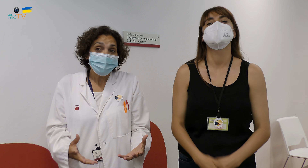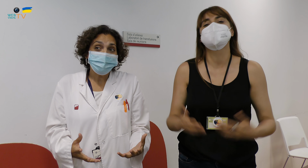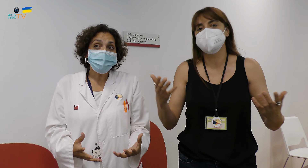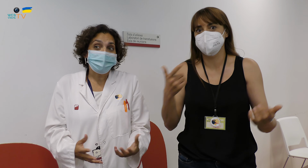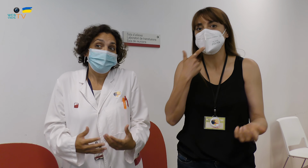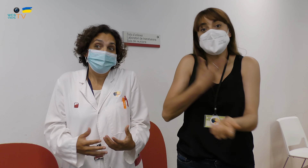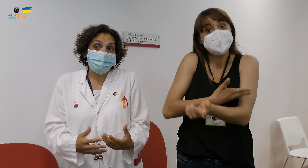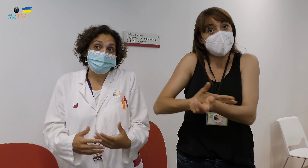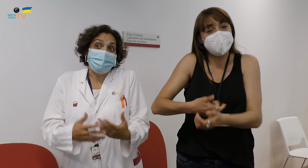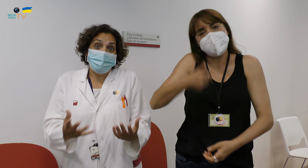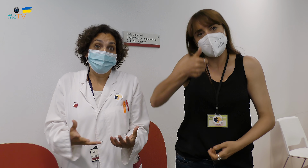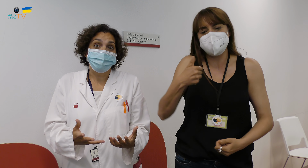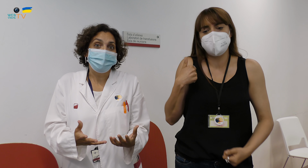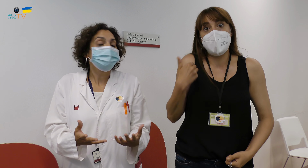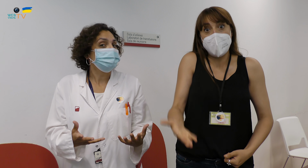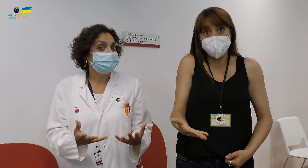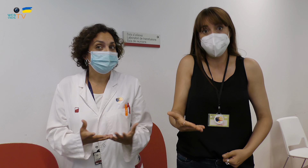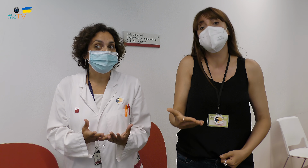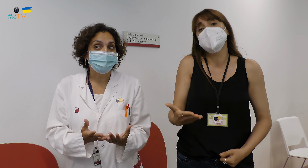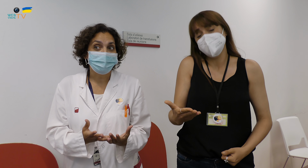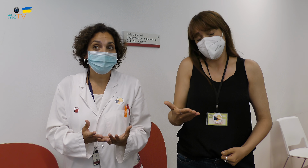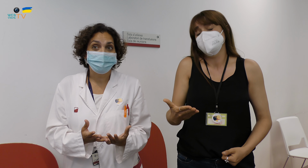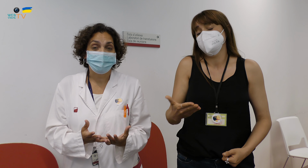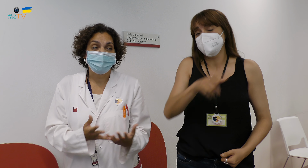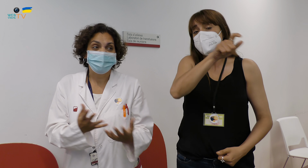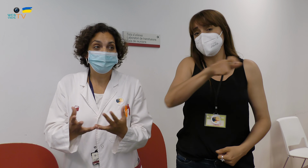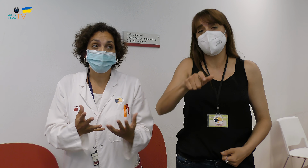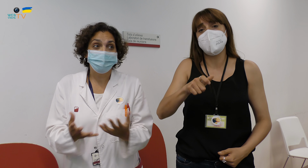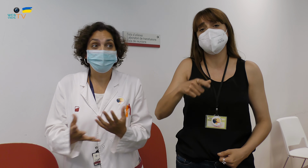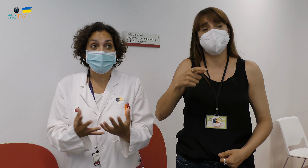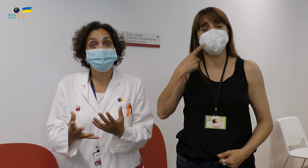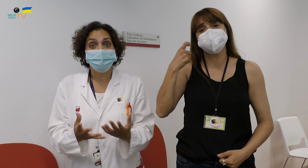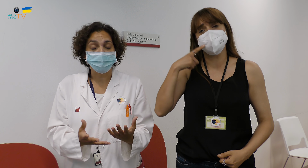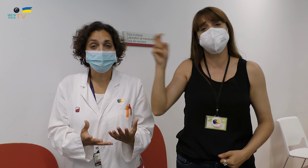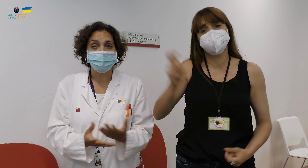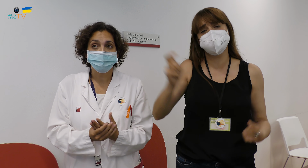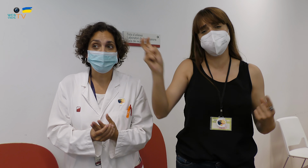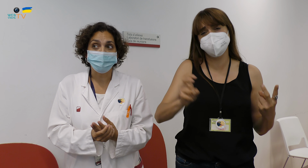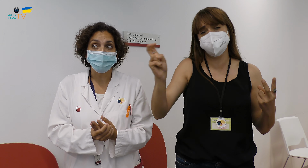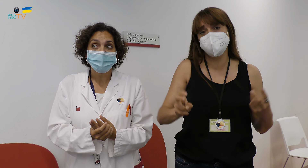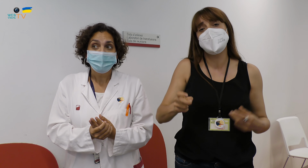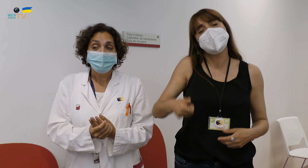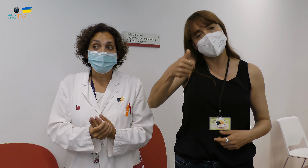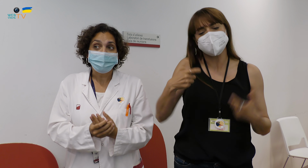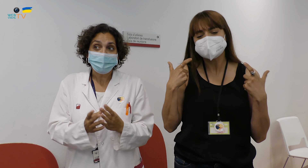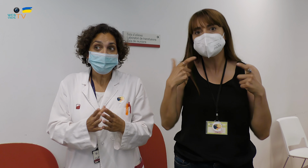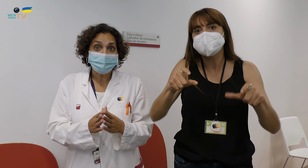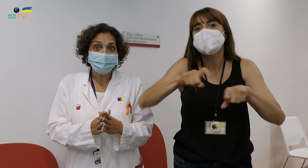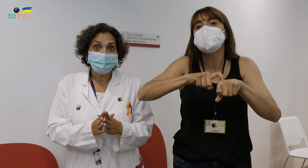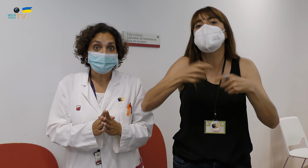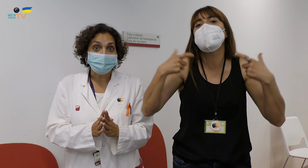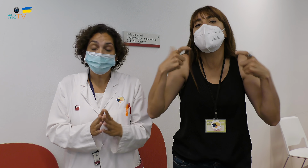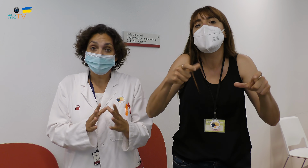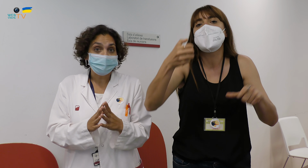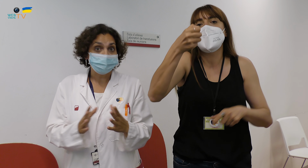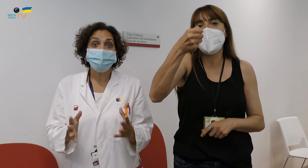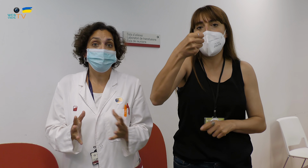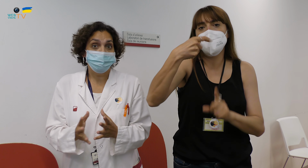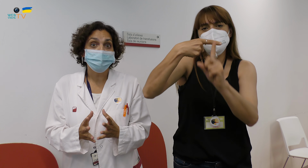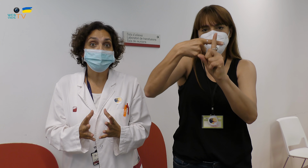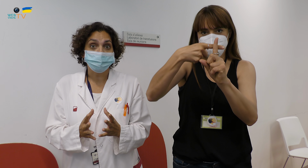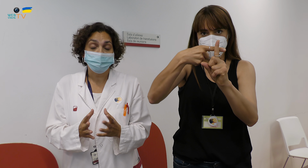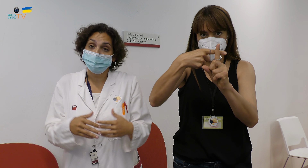La que més és dona és la dels donants més habituals, que són A+. Però realment necessitem de tots els tipus